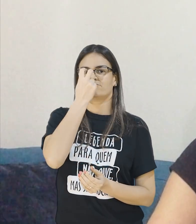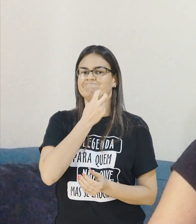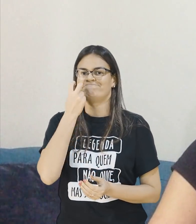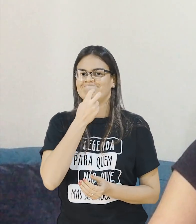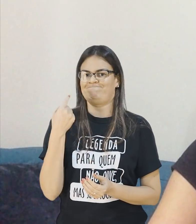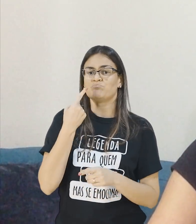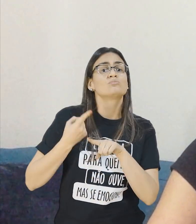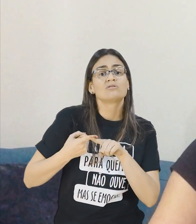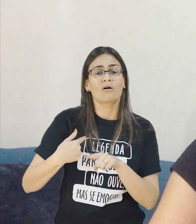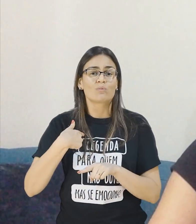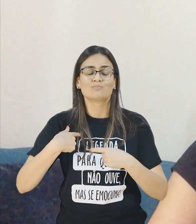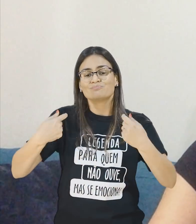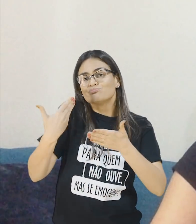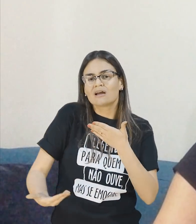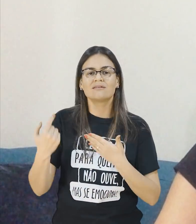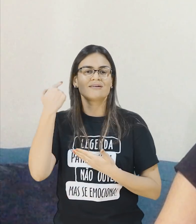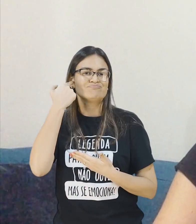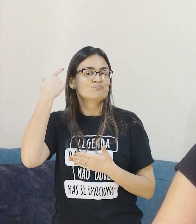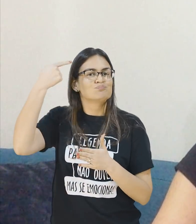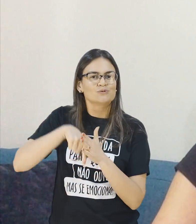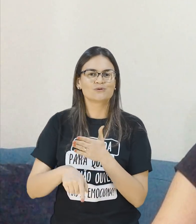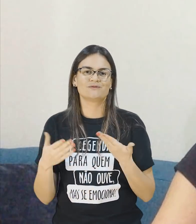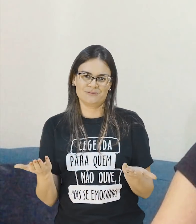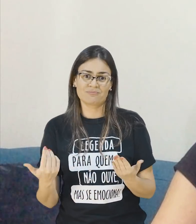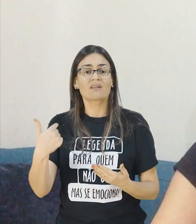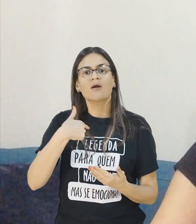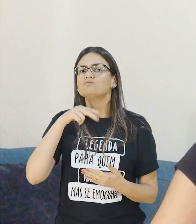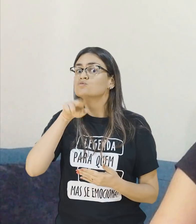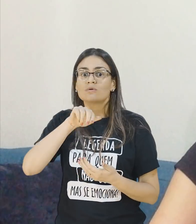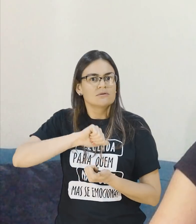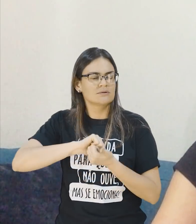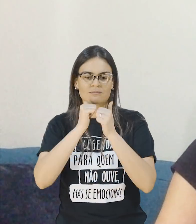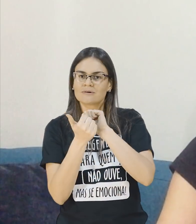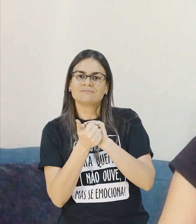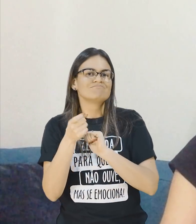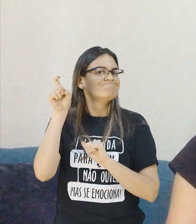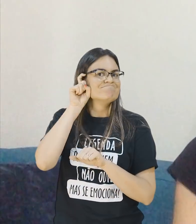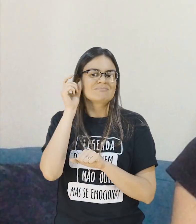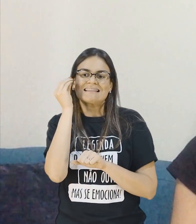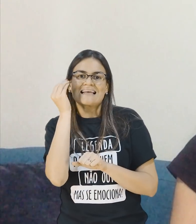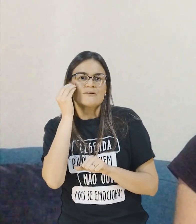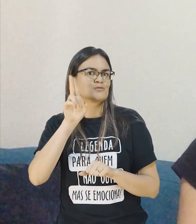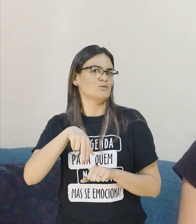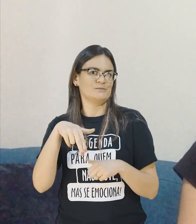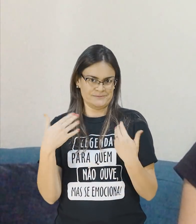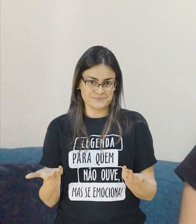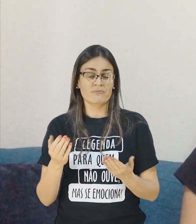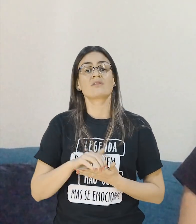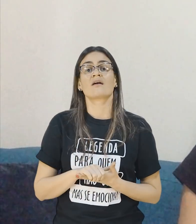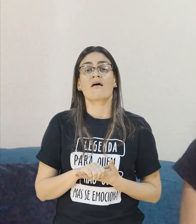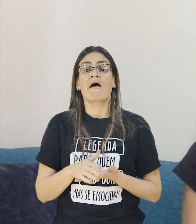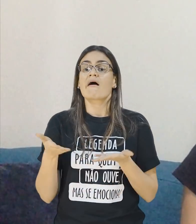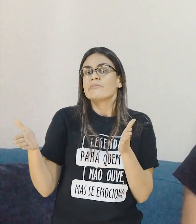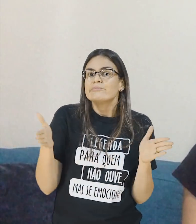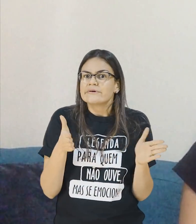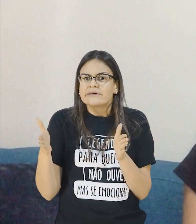a única forma de comunicação que eu tive foi a leitura labial. Porque eu tenho perda profunda e eu nunca me adaptei